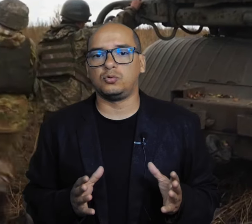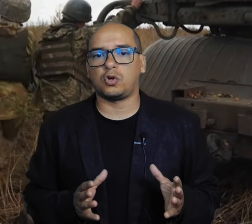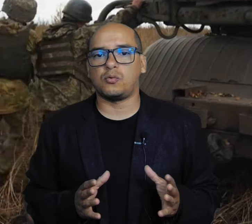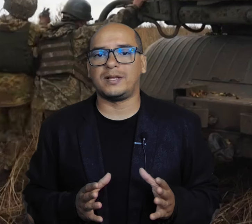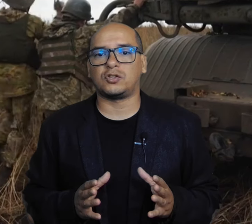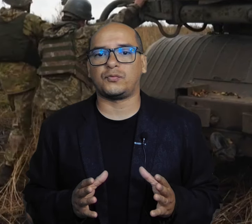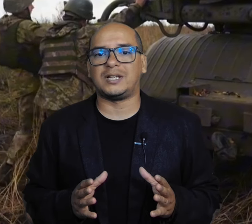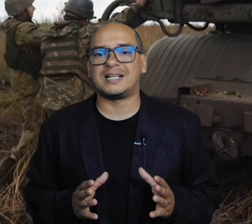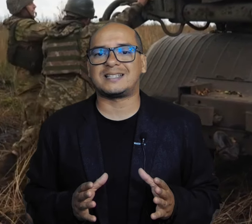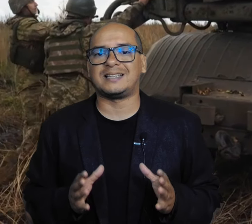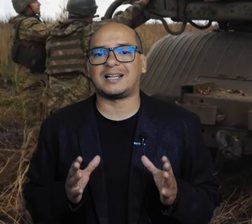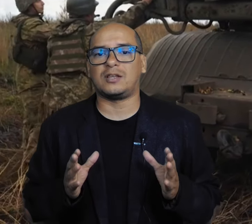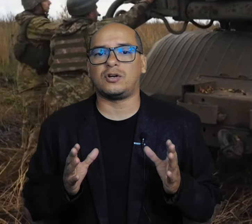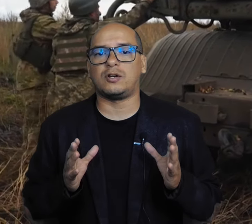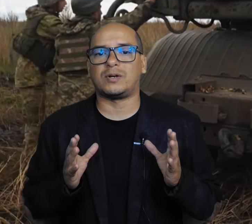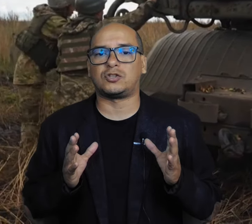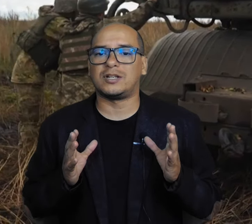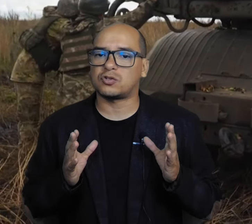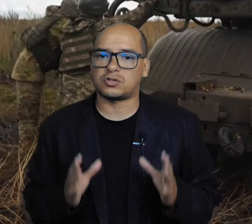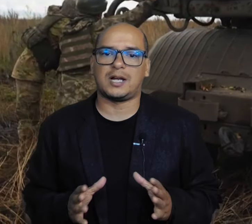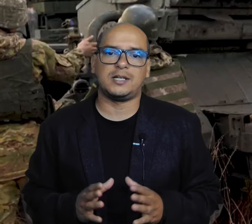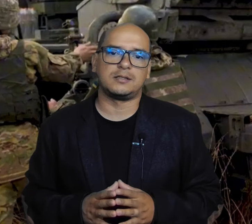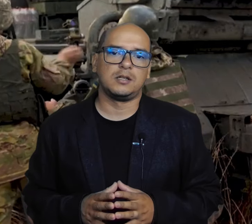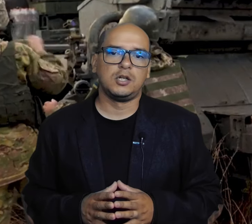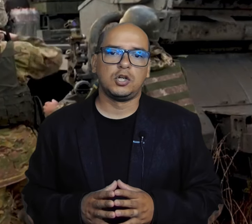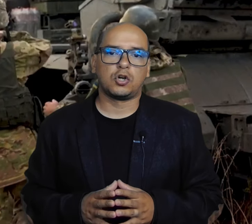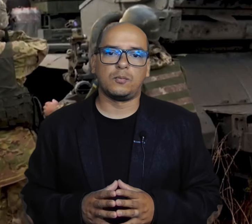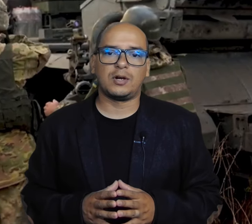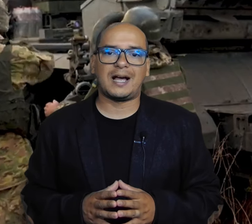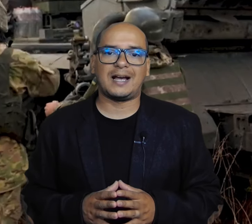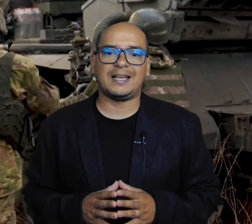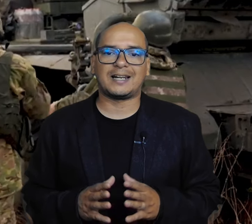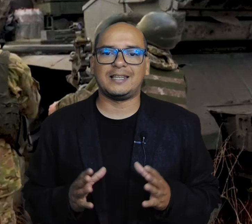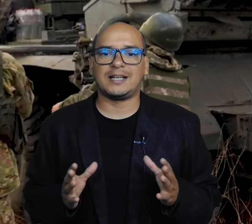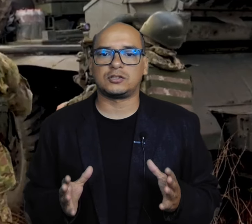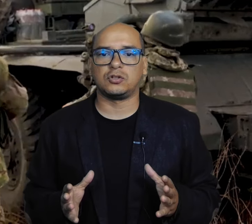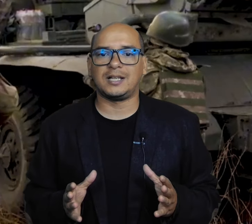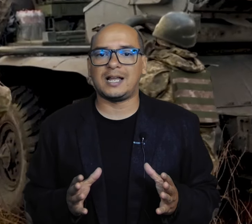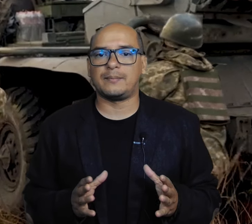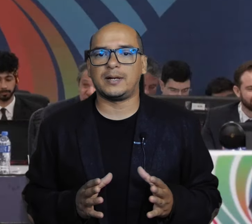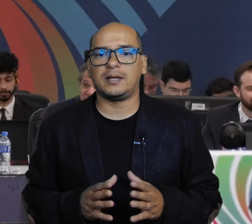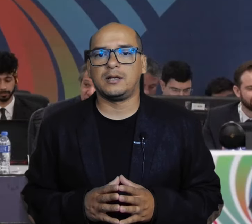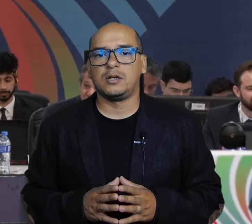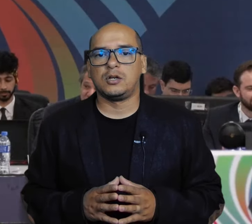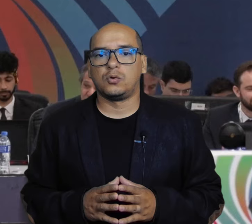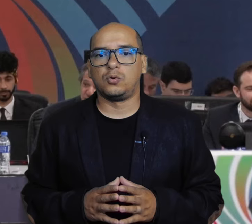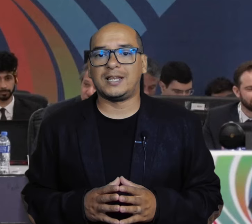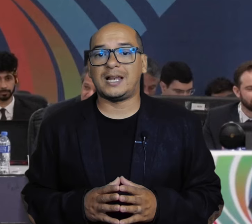documento final centrado en cuestiones sociales como la erradicación del hambre una de las